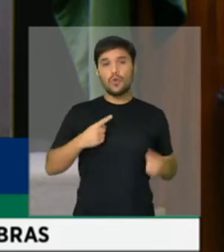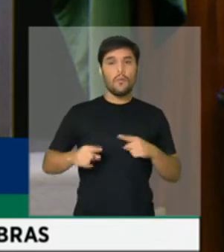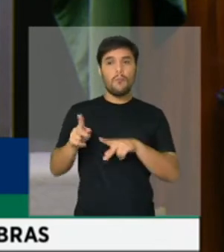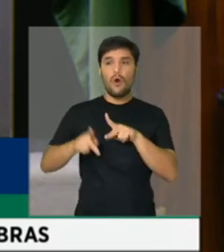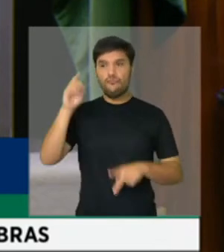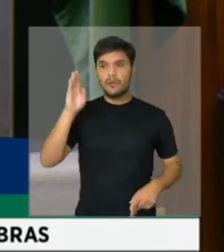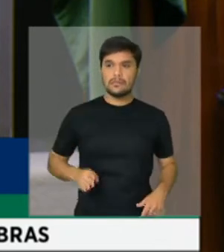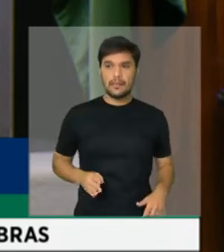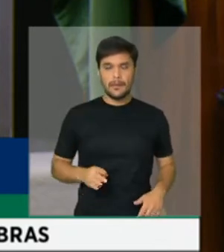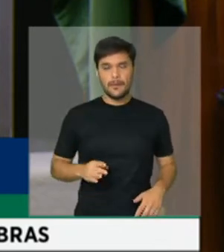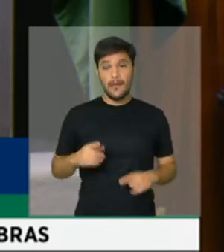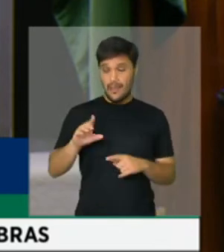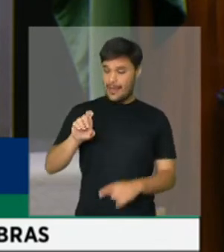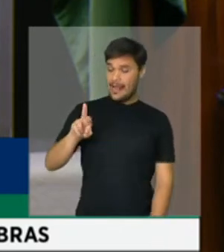SENHOR PRESIDENTE, RESPEITO V.EXA. MAS EU NÃO POSSO